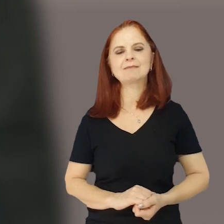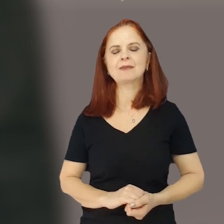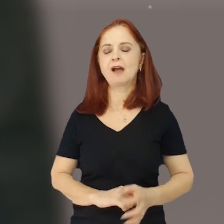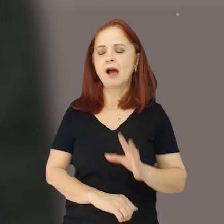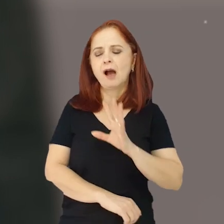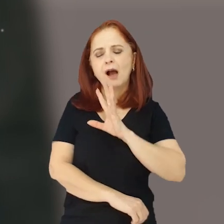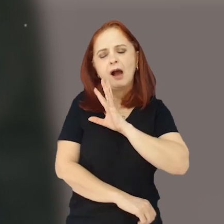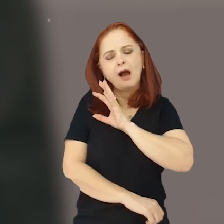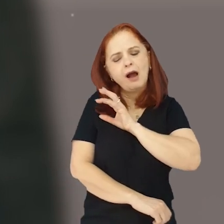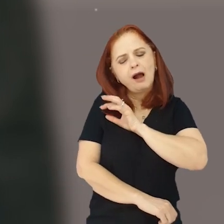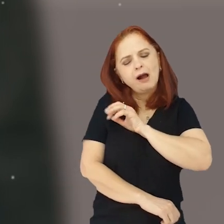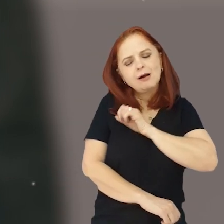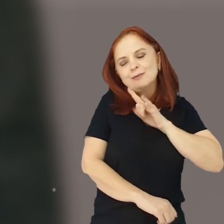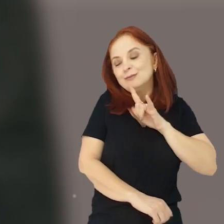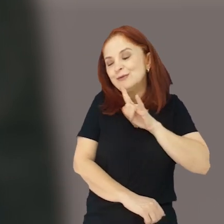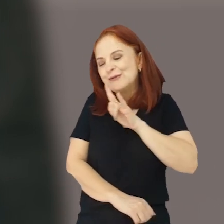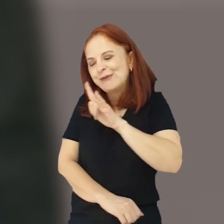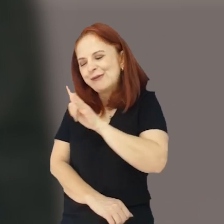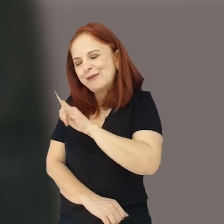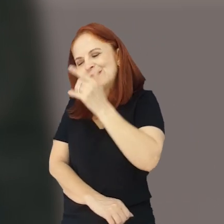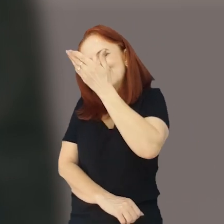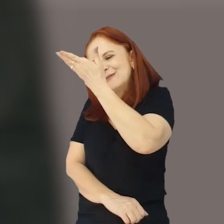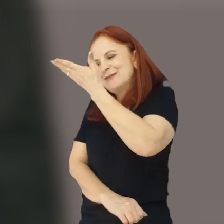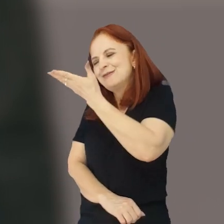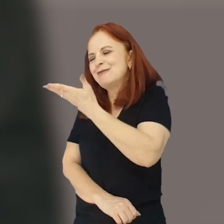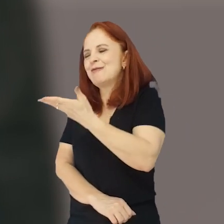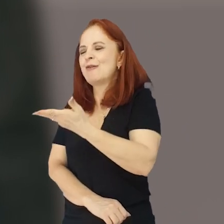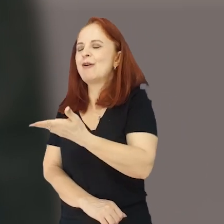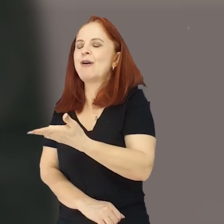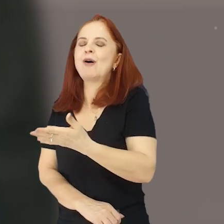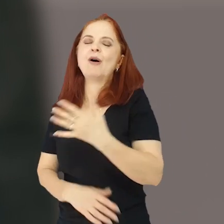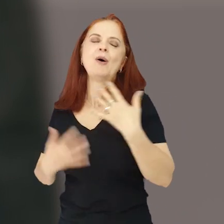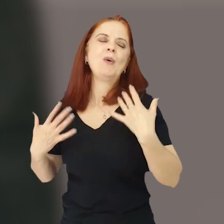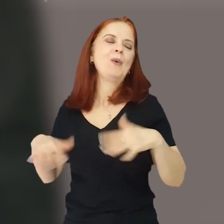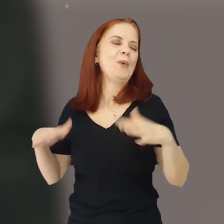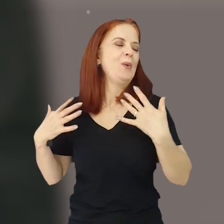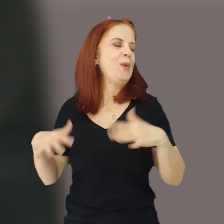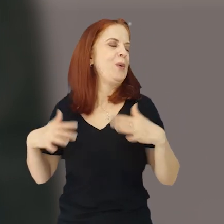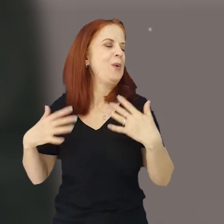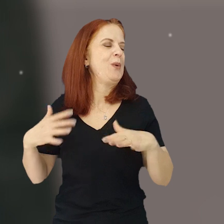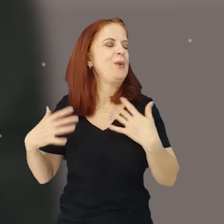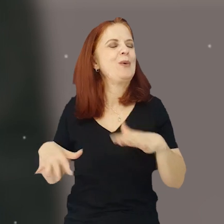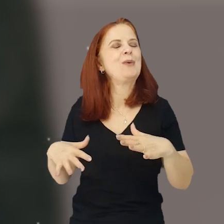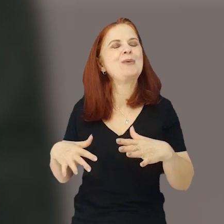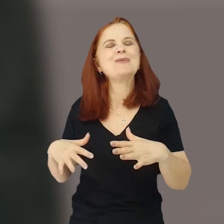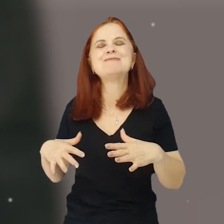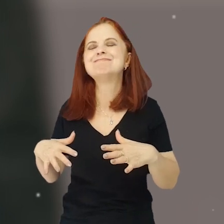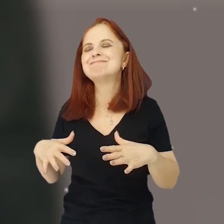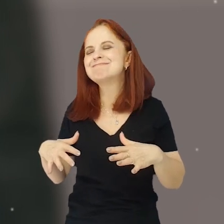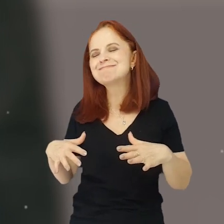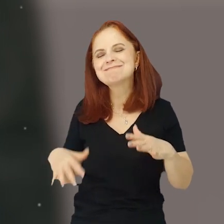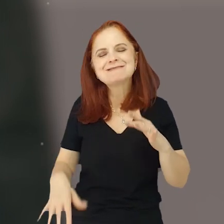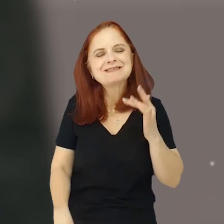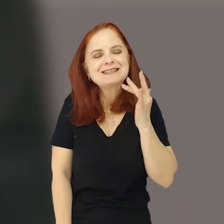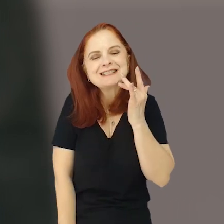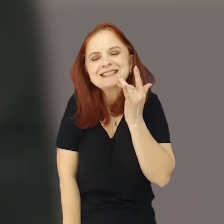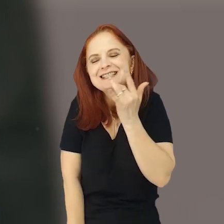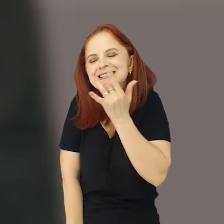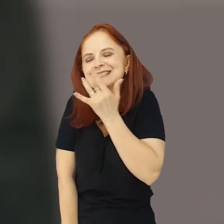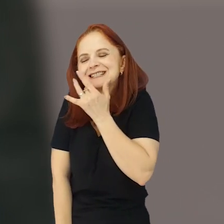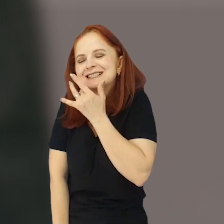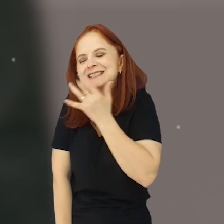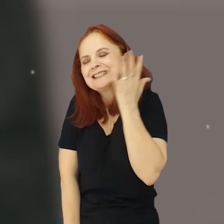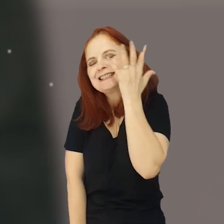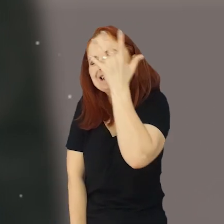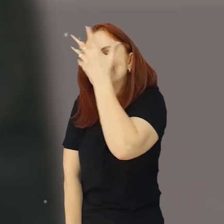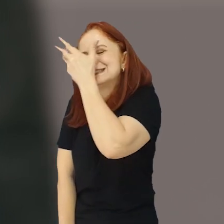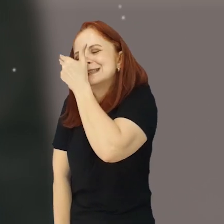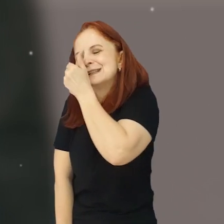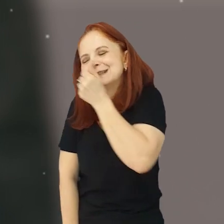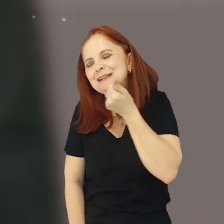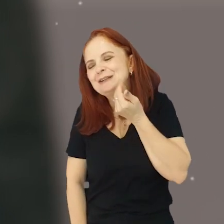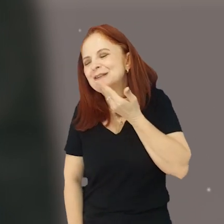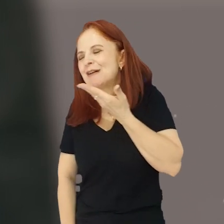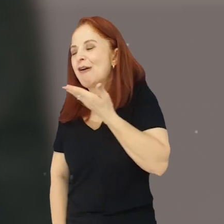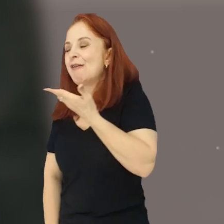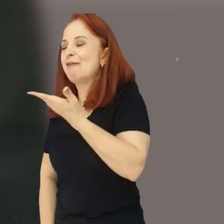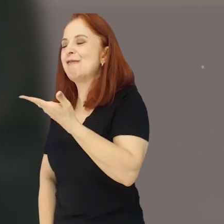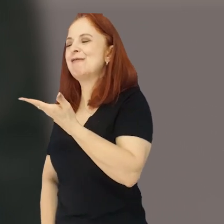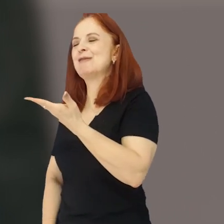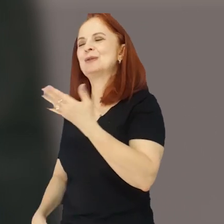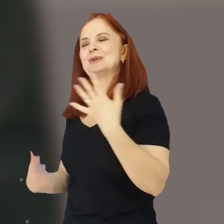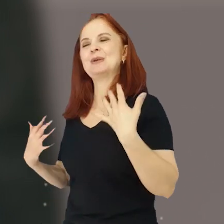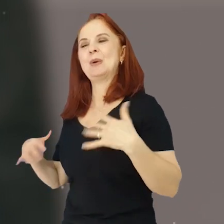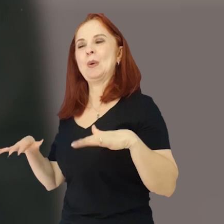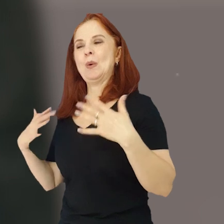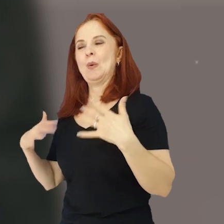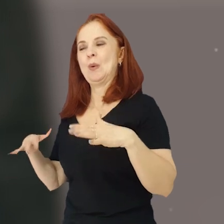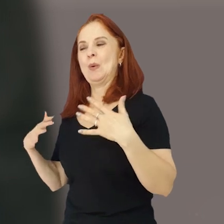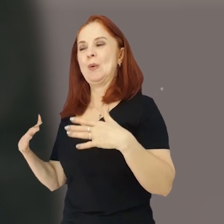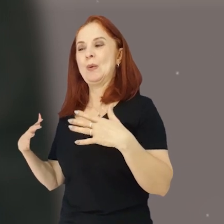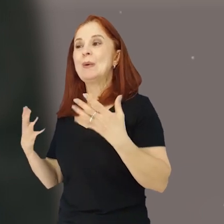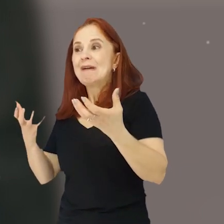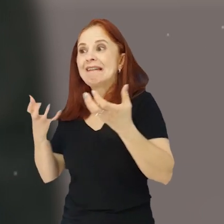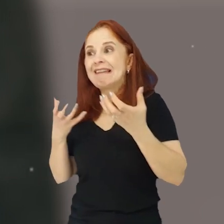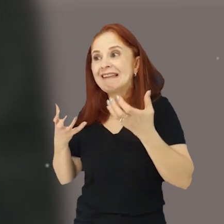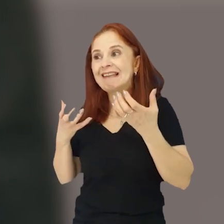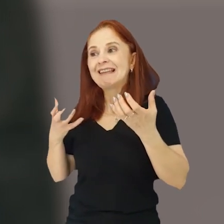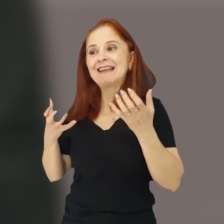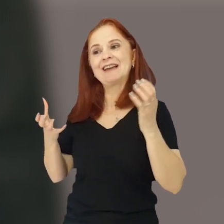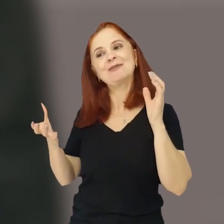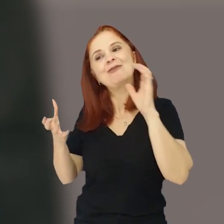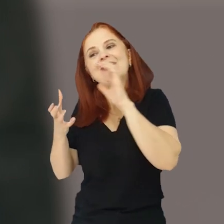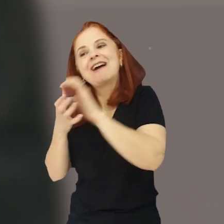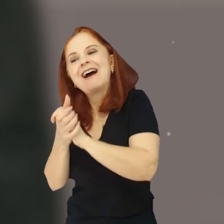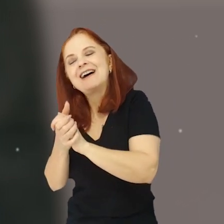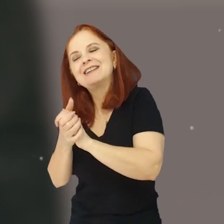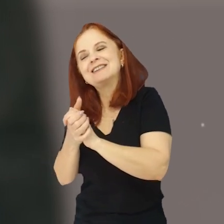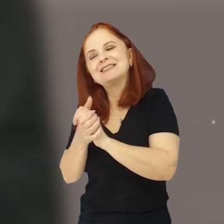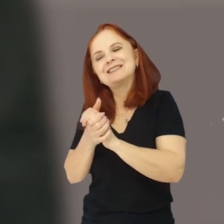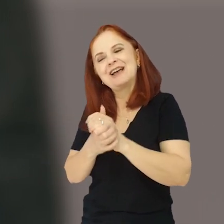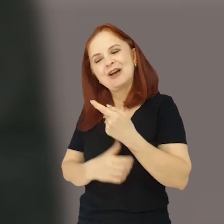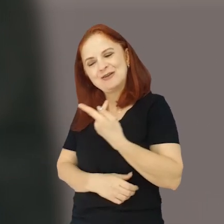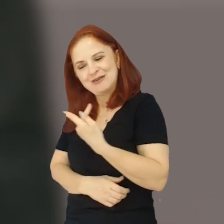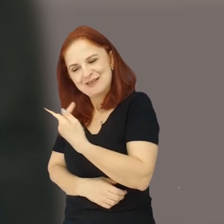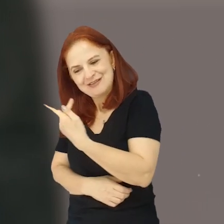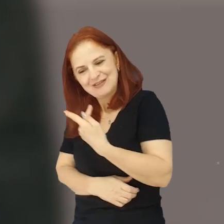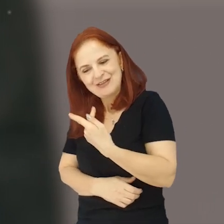amo você de todo o coração meu pão de mel minha canção quero te ver lá no